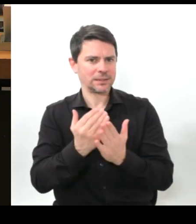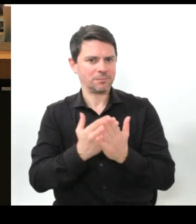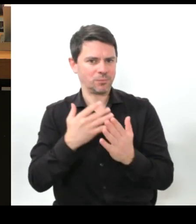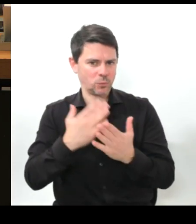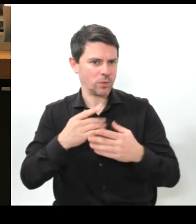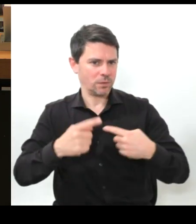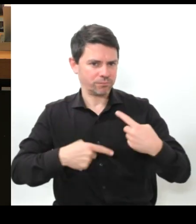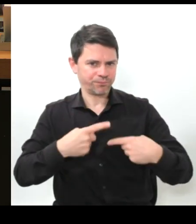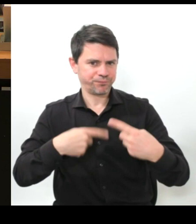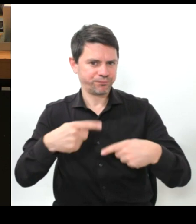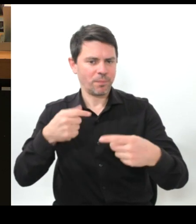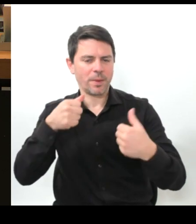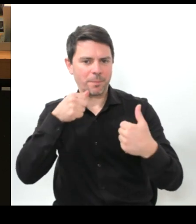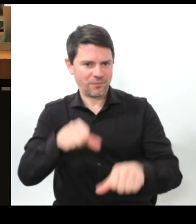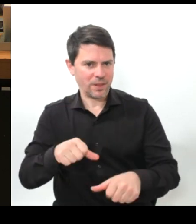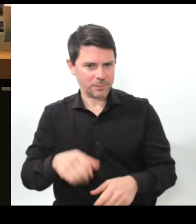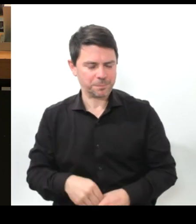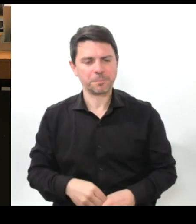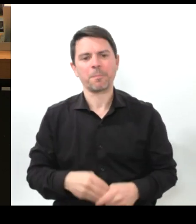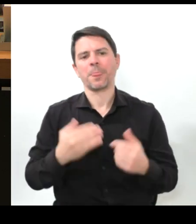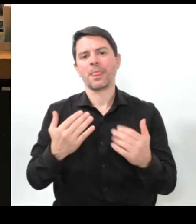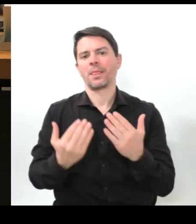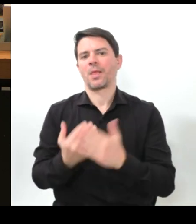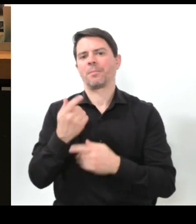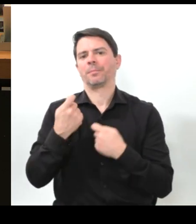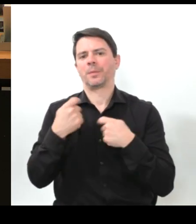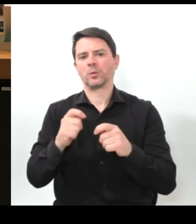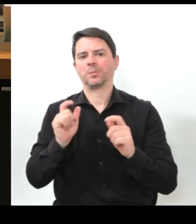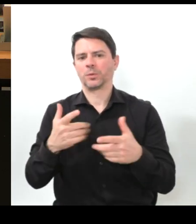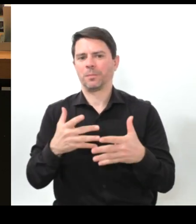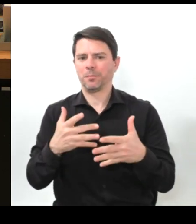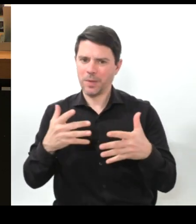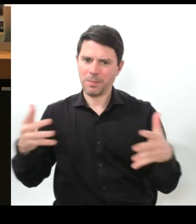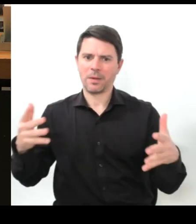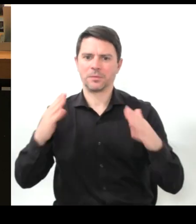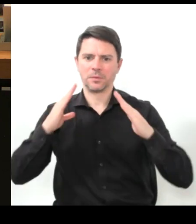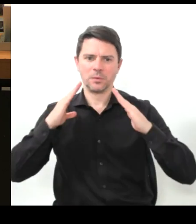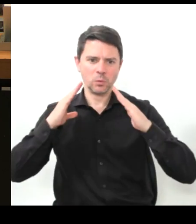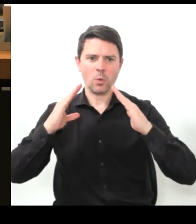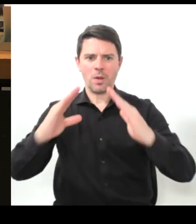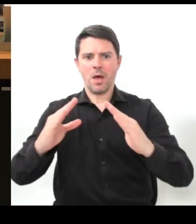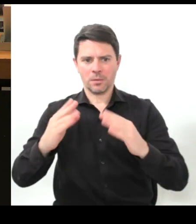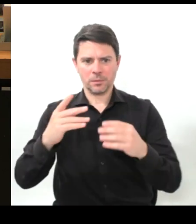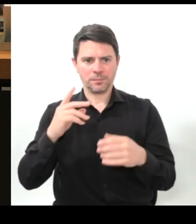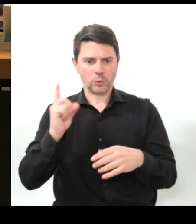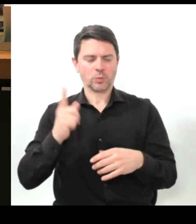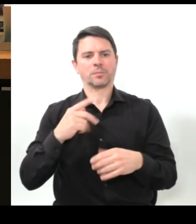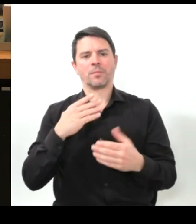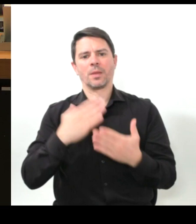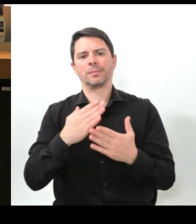insbesondere Denker, Recht abbauen. Der Ausbau der Solar Energie darf nicht am Denkmalschutz